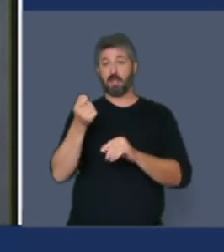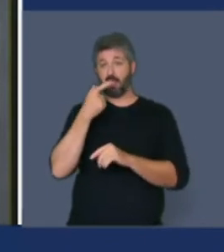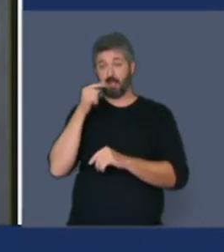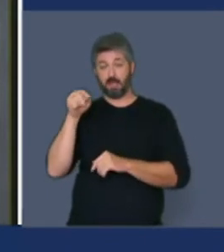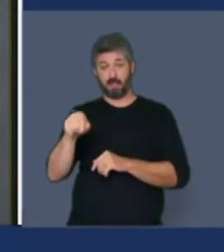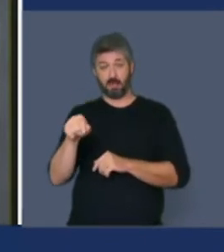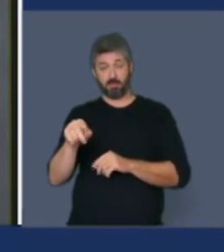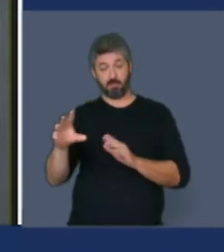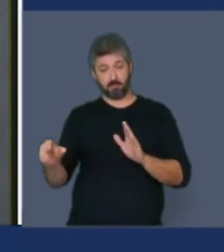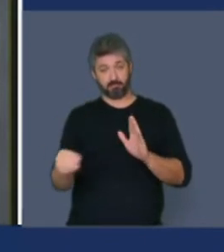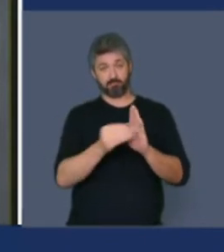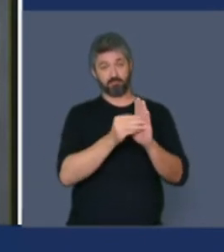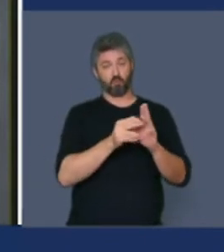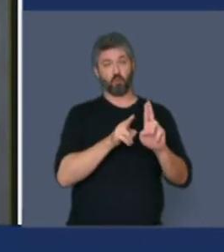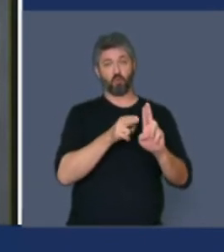PARA QUE O TRATAMENTO SEJA